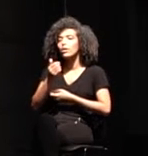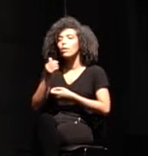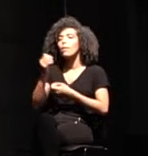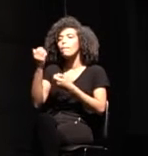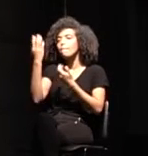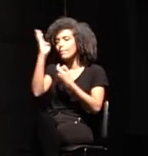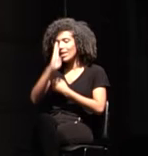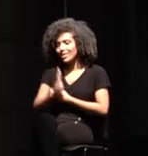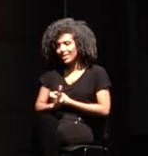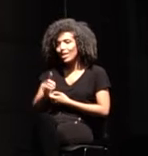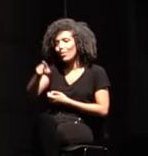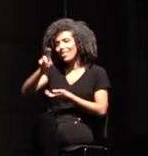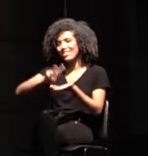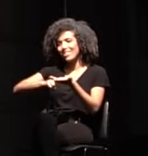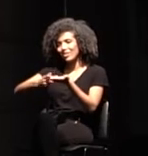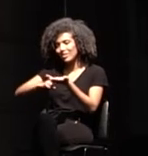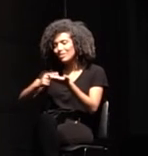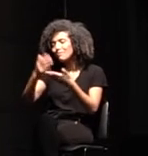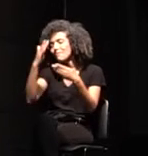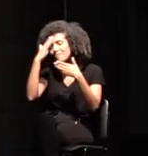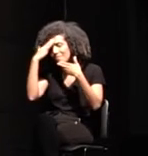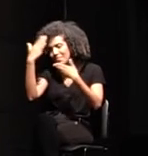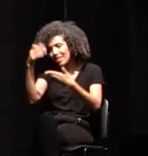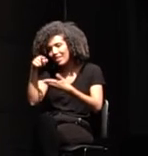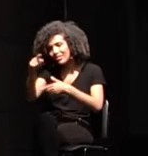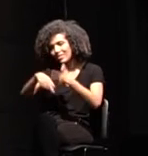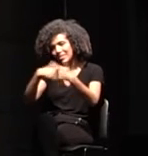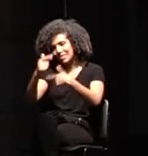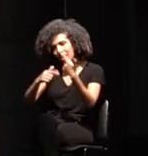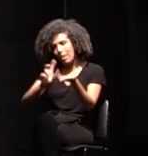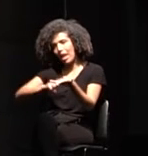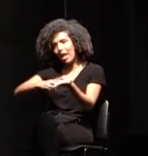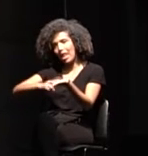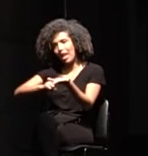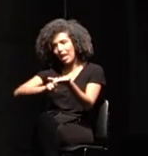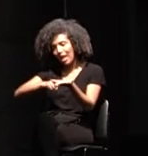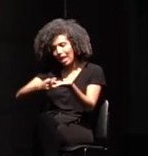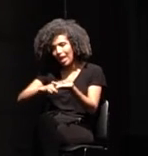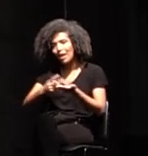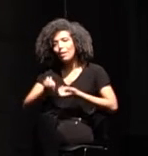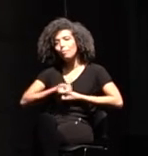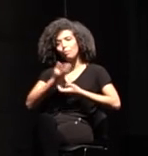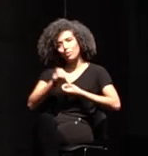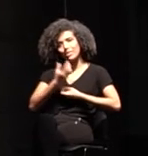e gostaríamos muito de agradecer ao trabalho dele e quem sabe um trabalho futuro.